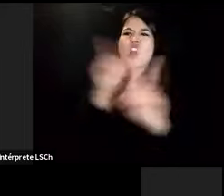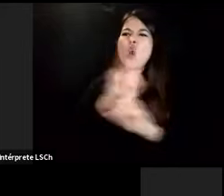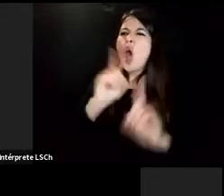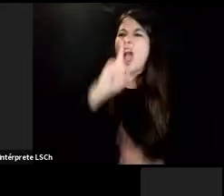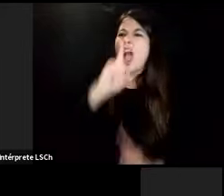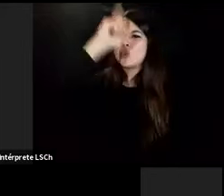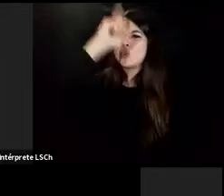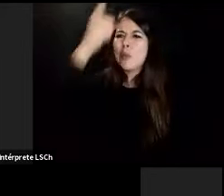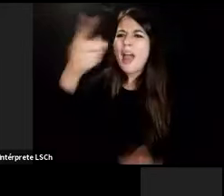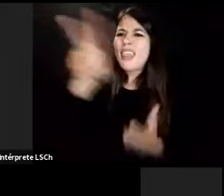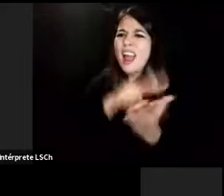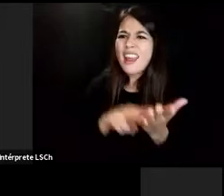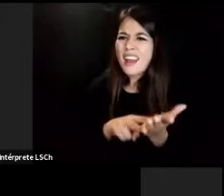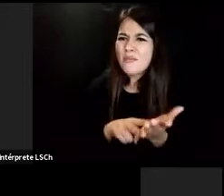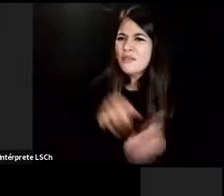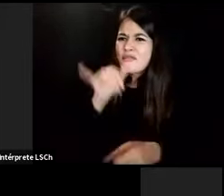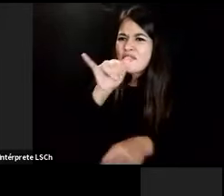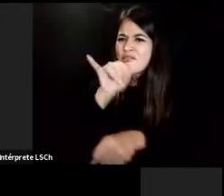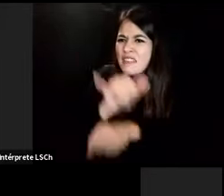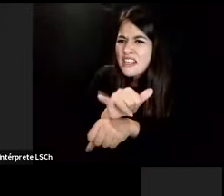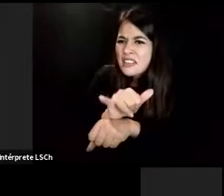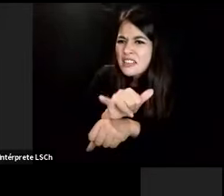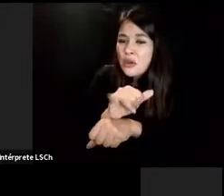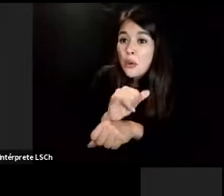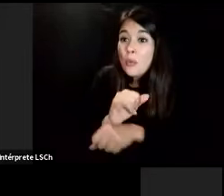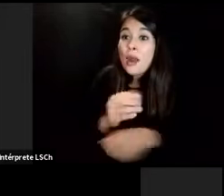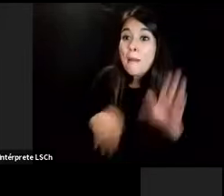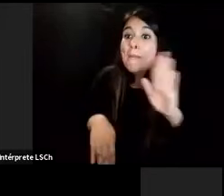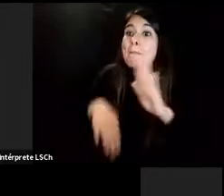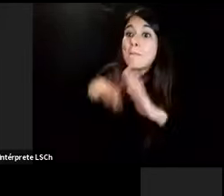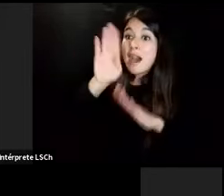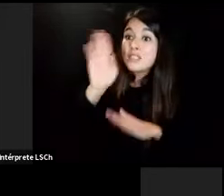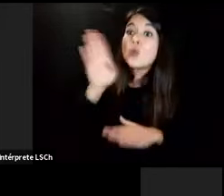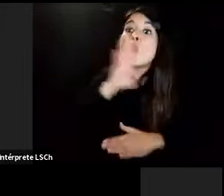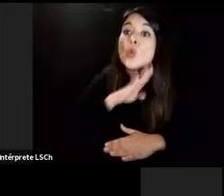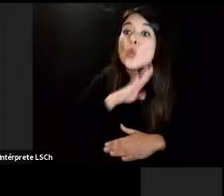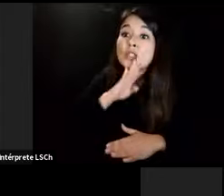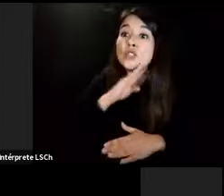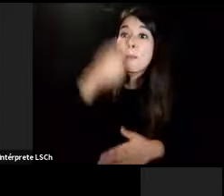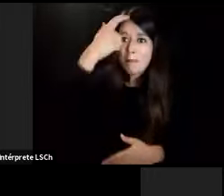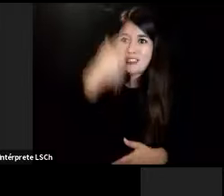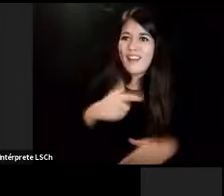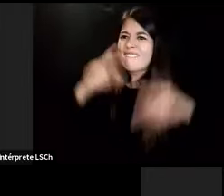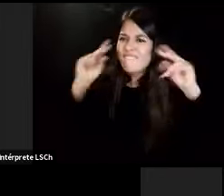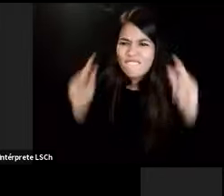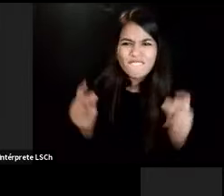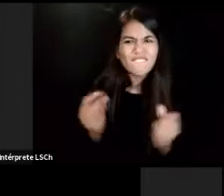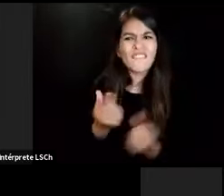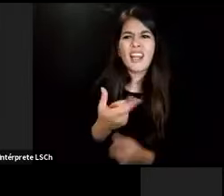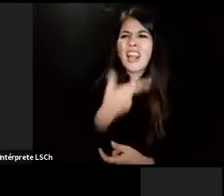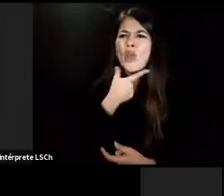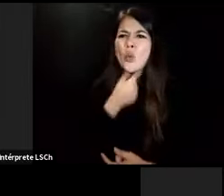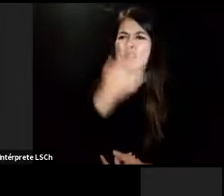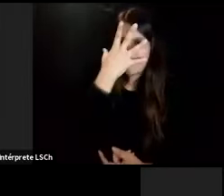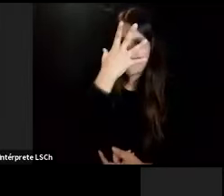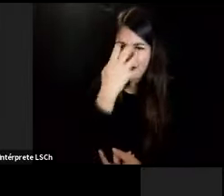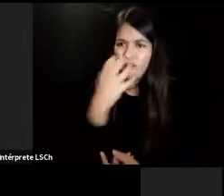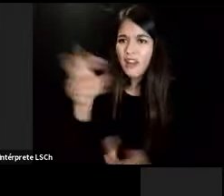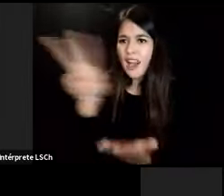los primeros en adoptar esta tecnología son grandes lectores, que lo que quieren con los audiolibros es poder leer en